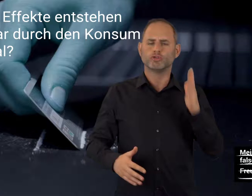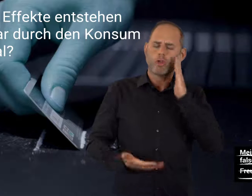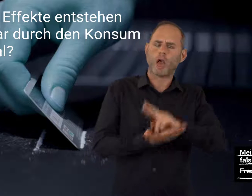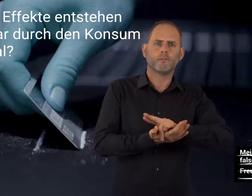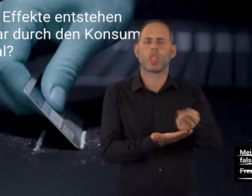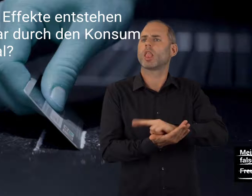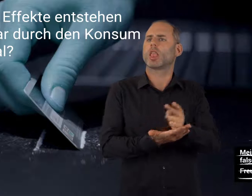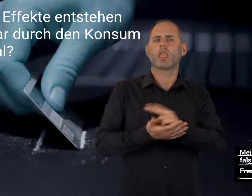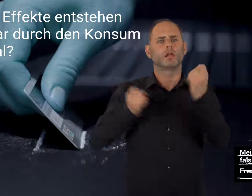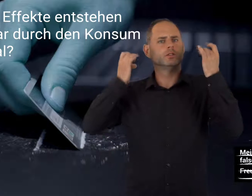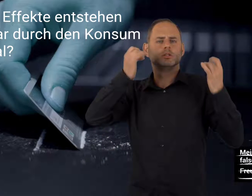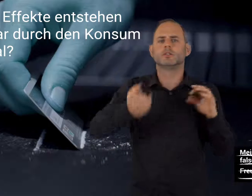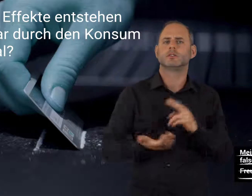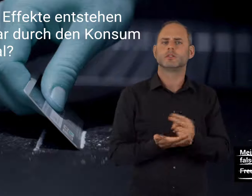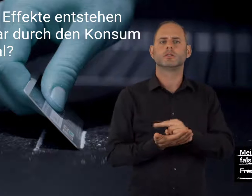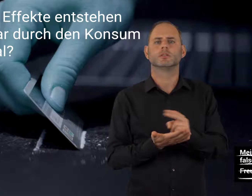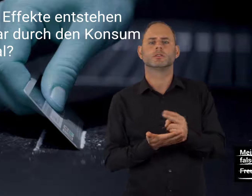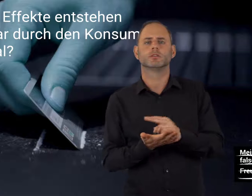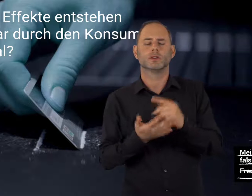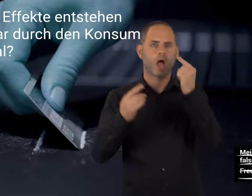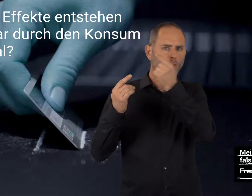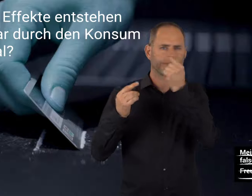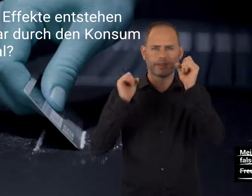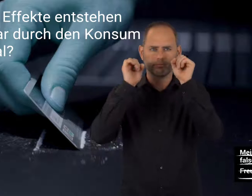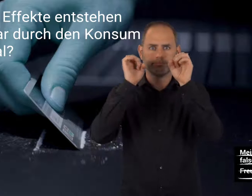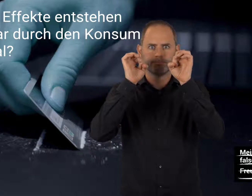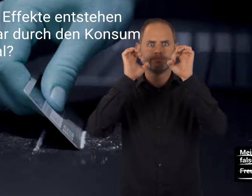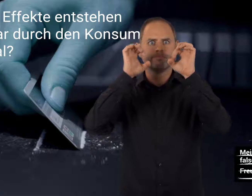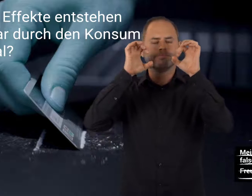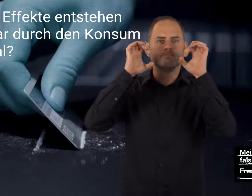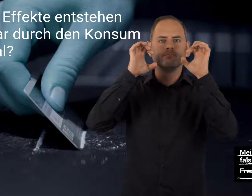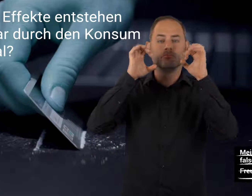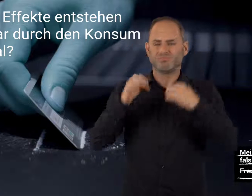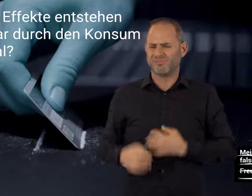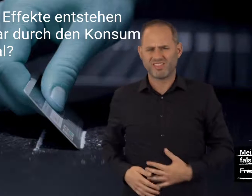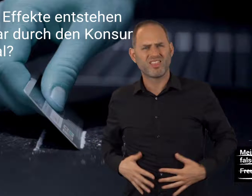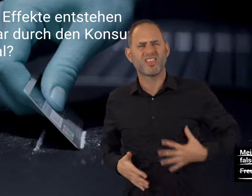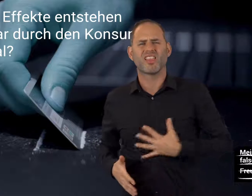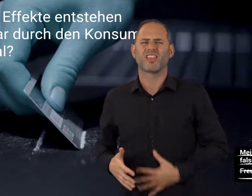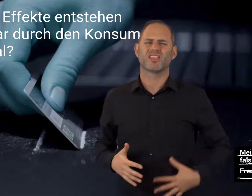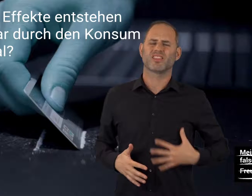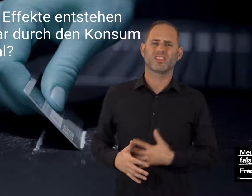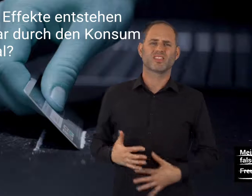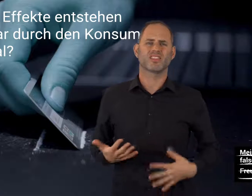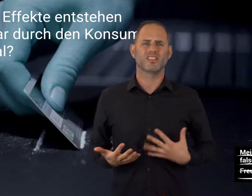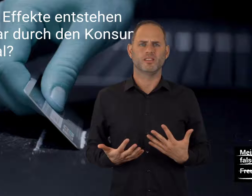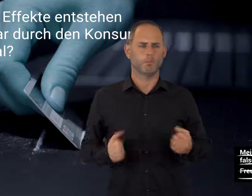Schlafstörungen, geweitete Pupillen, Übelkeit,